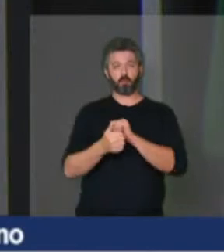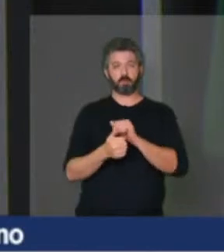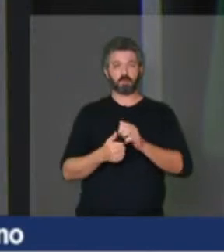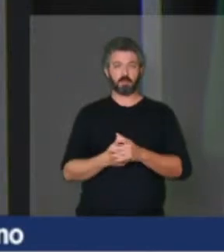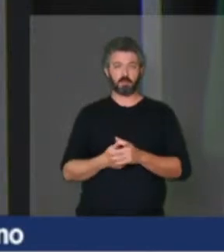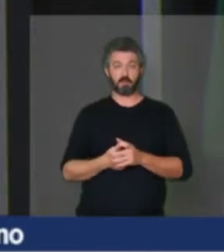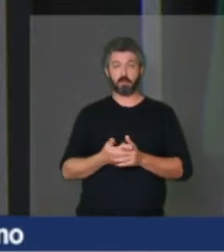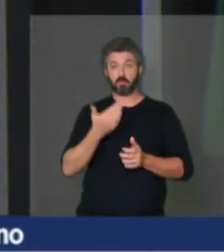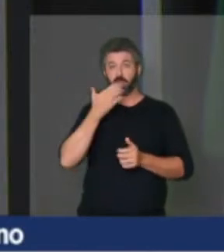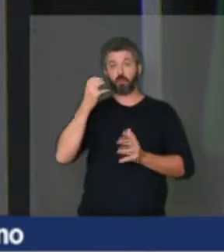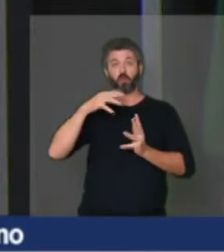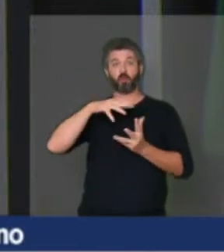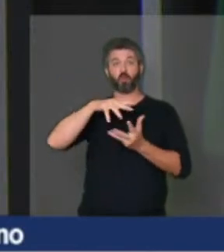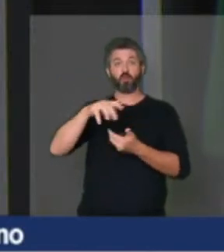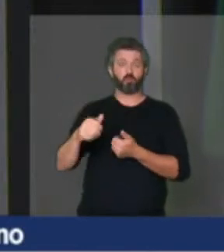INDIVIDUAL. NO PROGRAMA 302 ATLETAS CONVOCADOS PARA OS